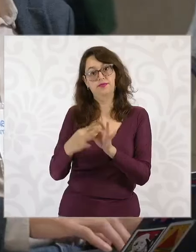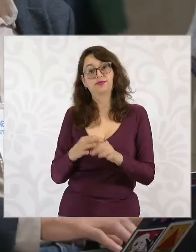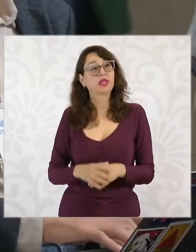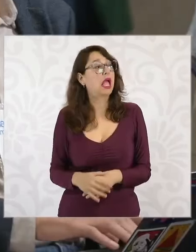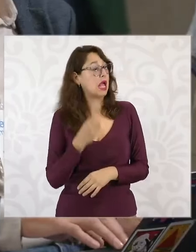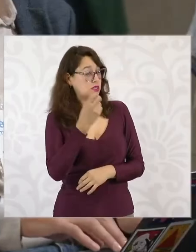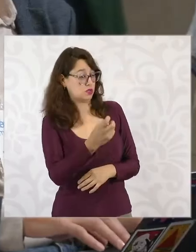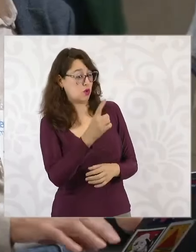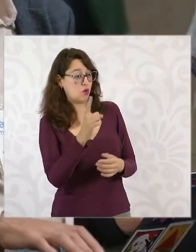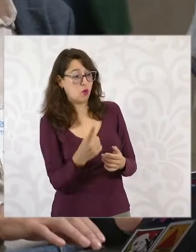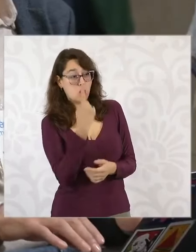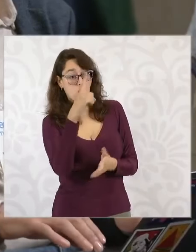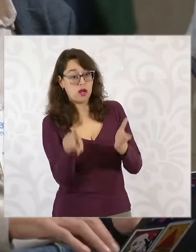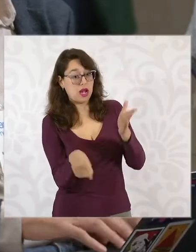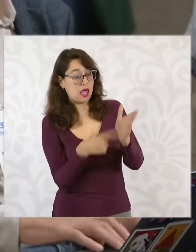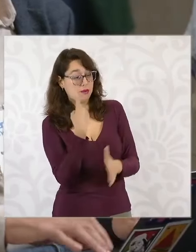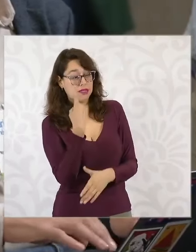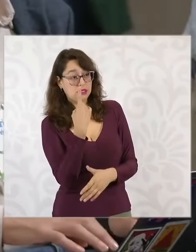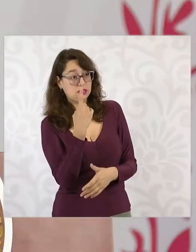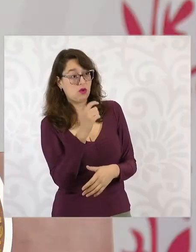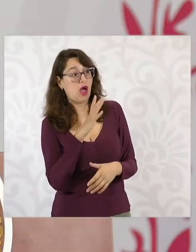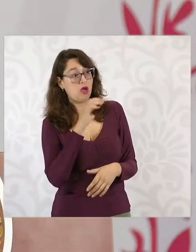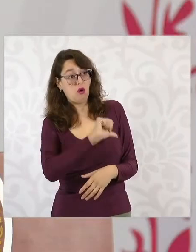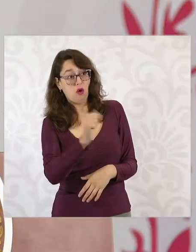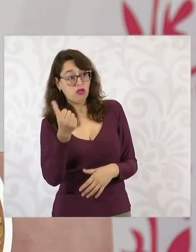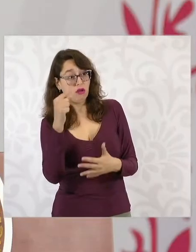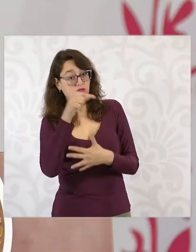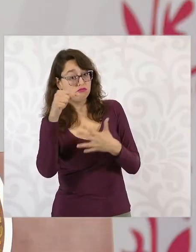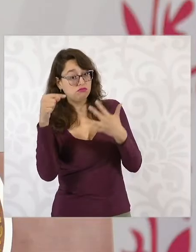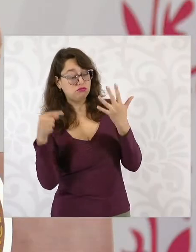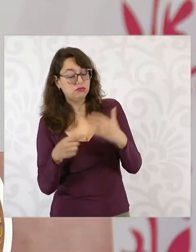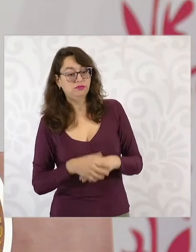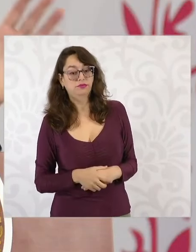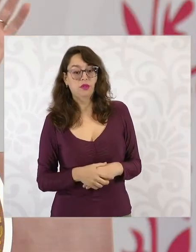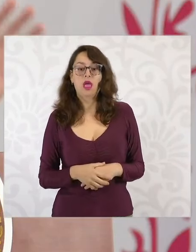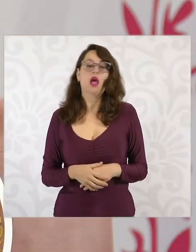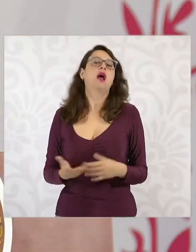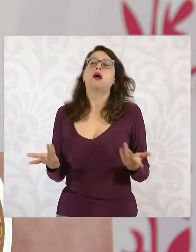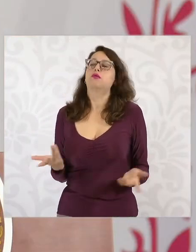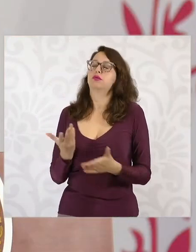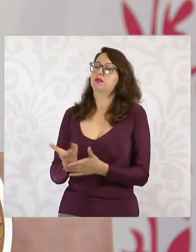agentes estadounidenses en un operativo en México. Bueno, en la época de Calderón se usaba que